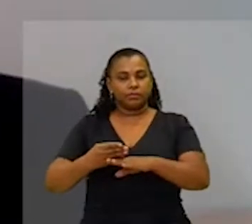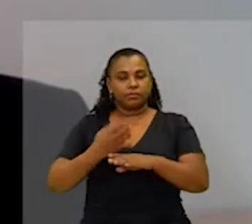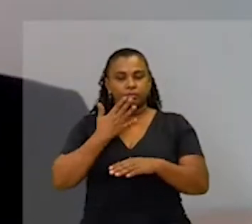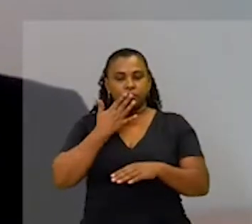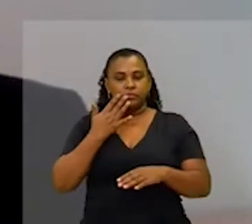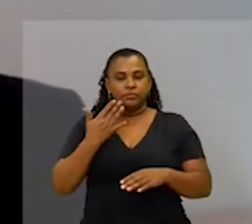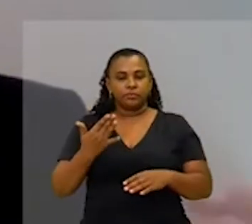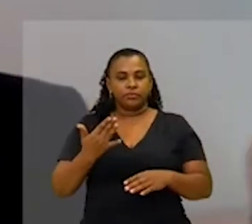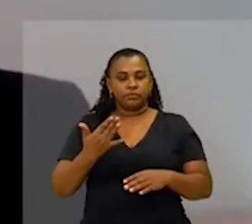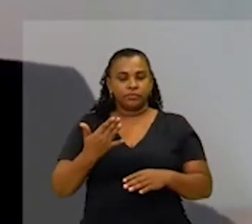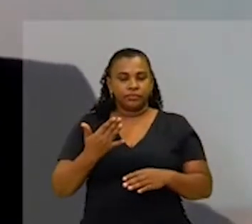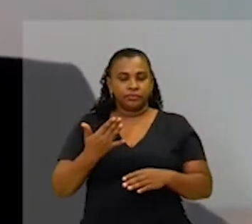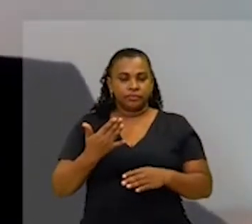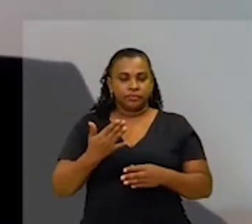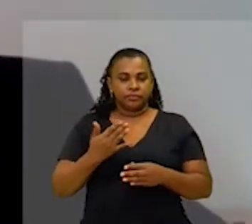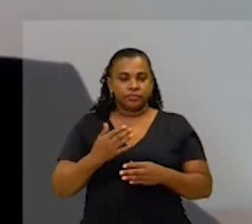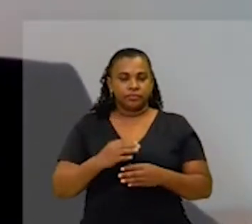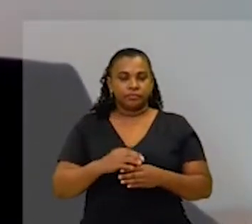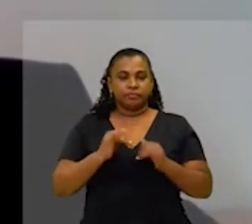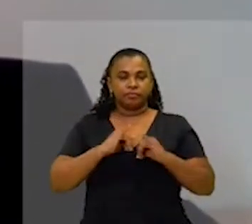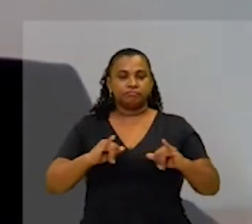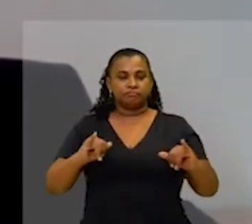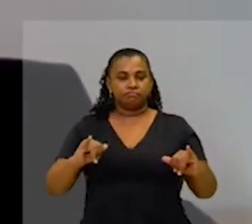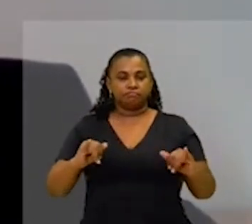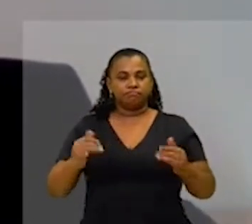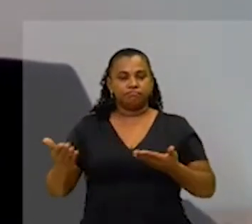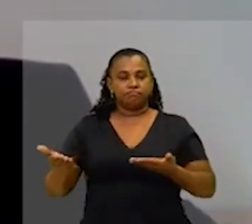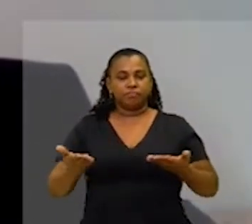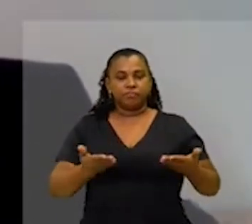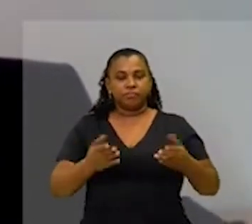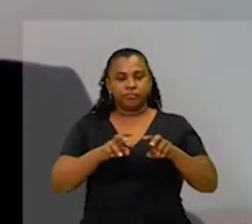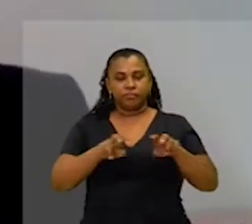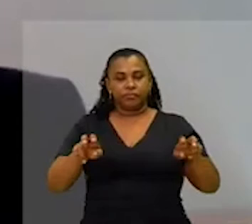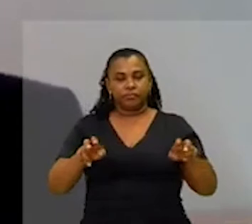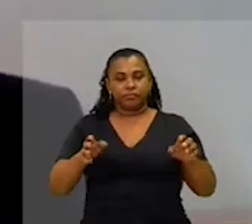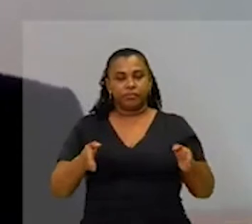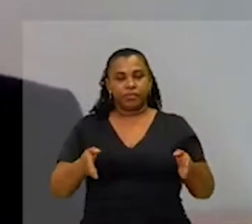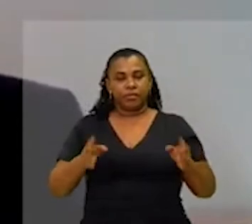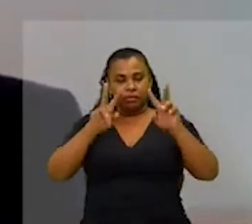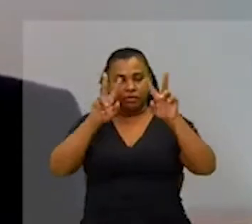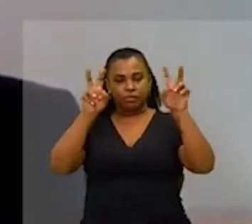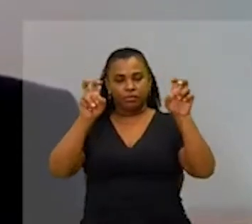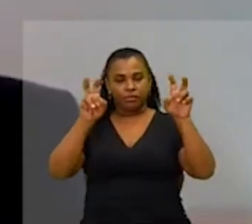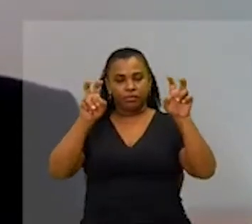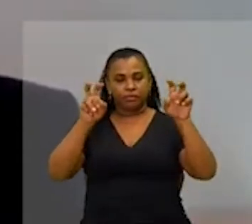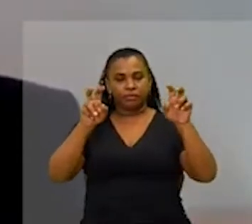e não se amolda a seguir a composição da primeira mesa temática qual será abordado